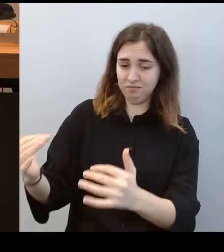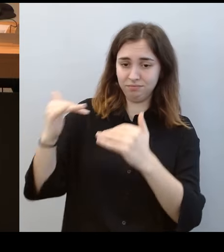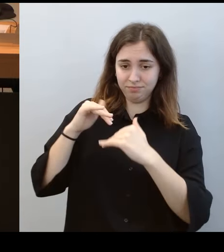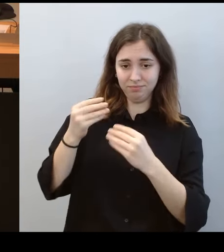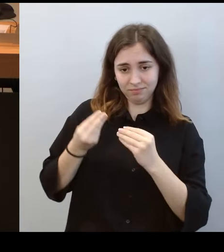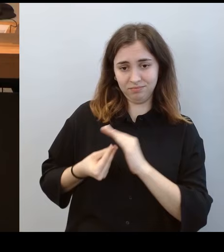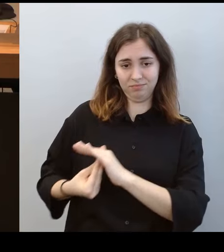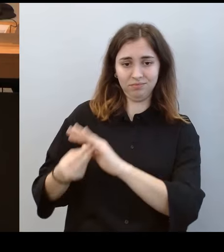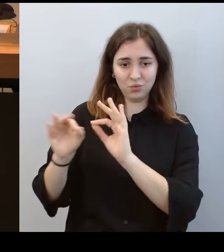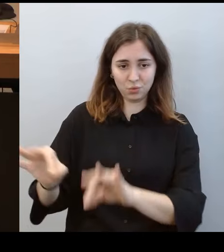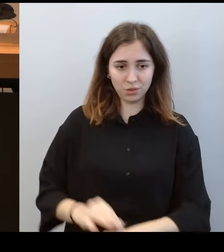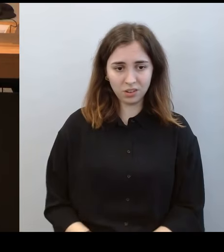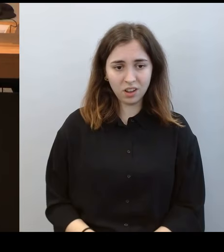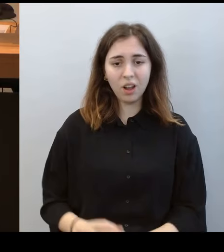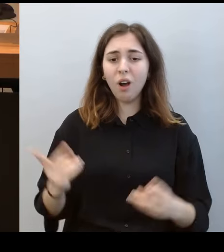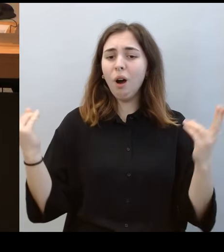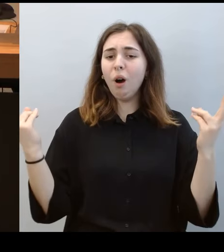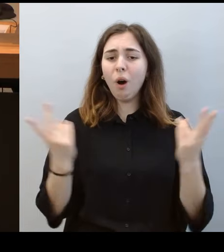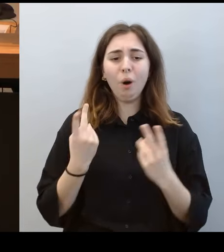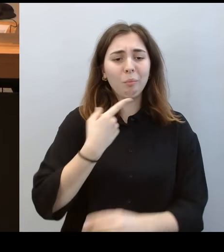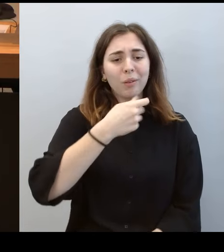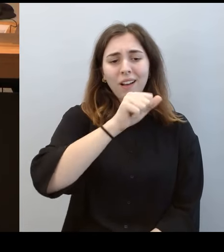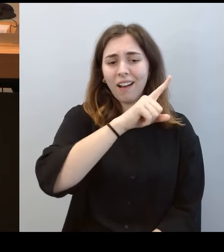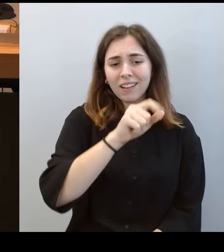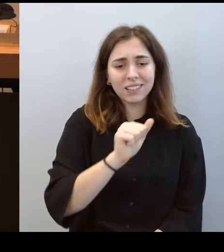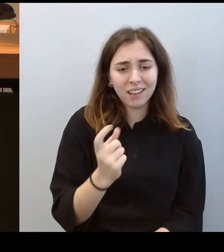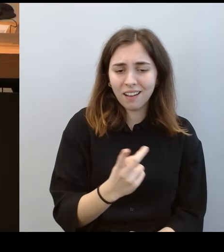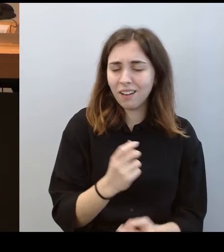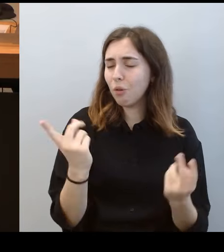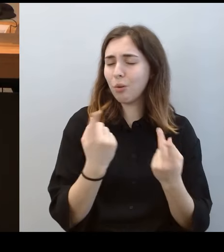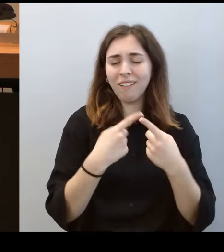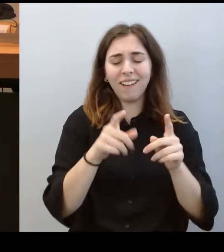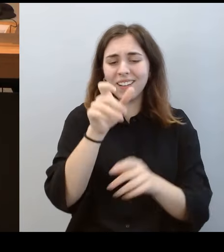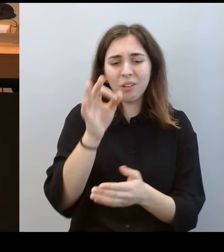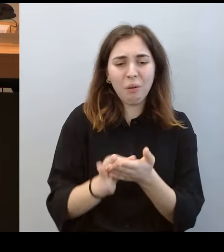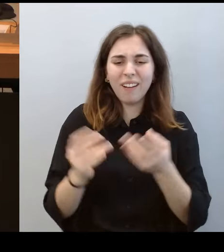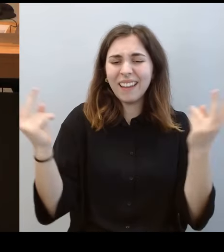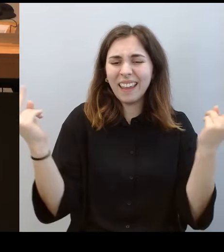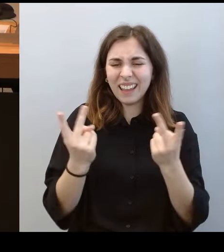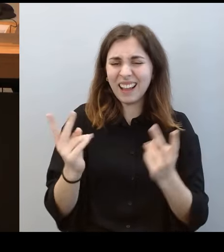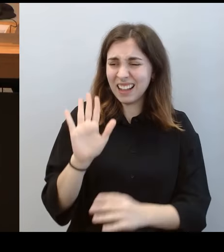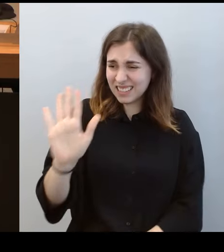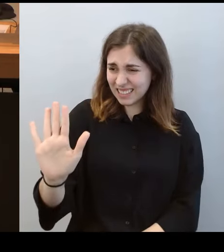kommt oder sonst woher. Und dass sie das einfach außer Kraft setzen wollen, weil sie einem Volk pauschal Antisemitismus oder sogar